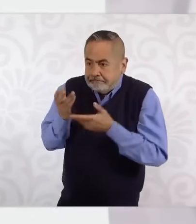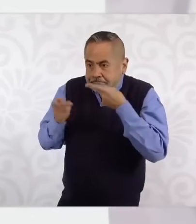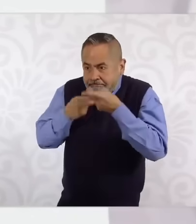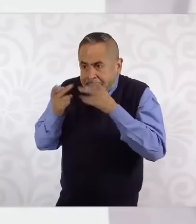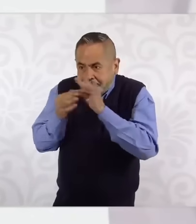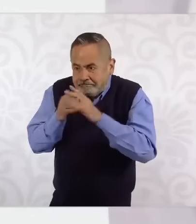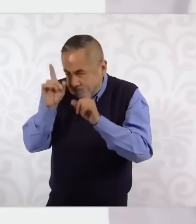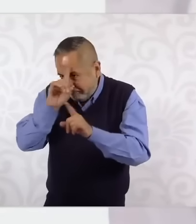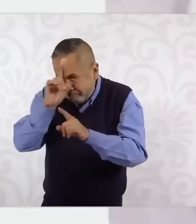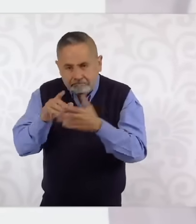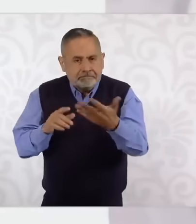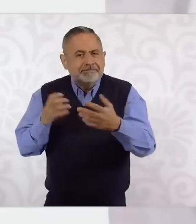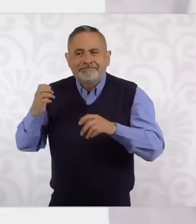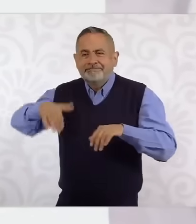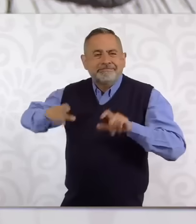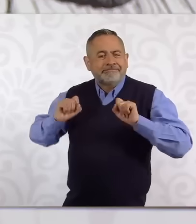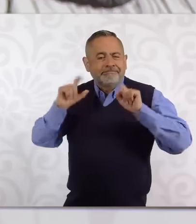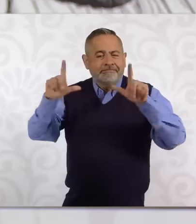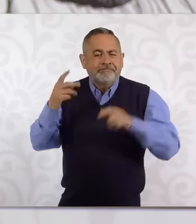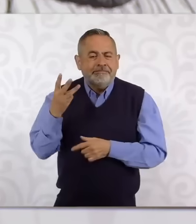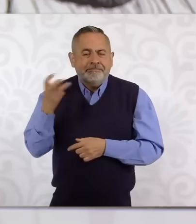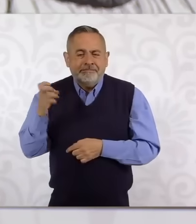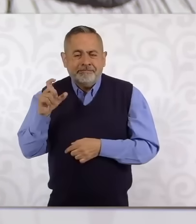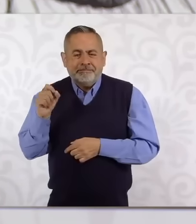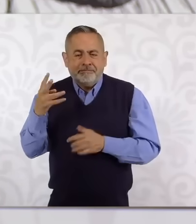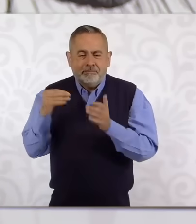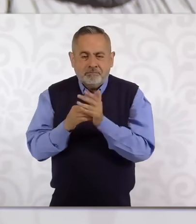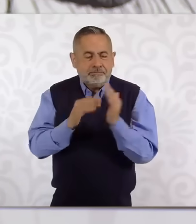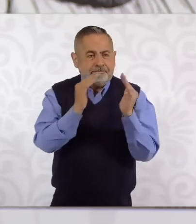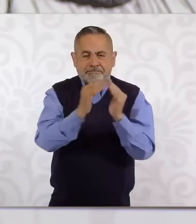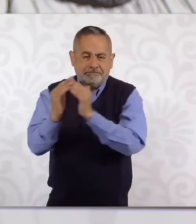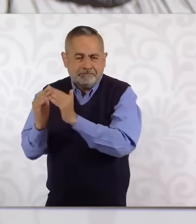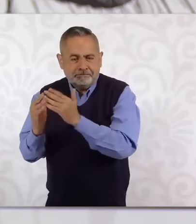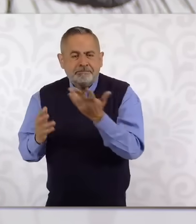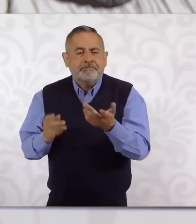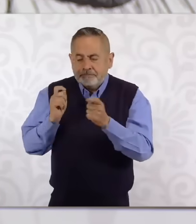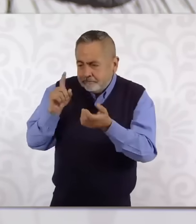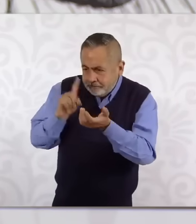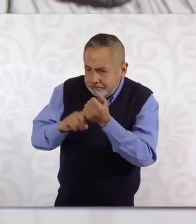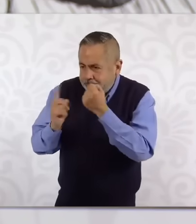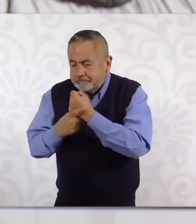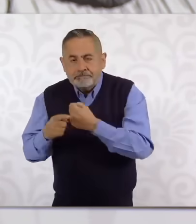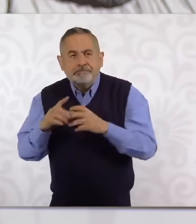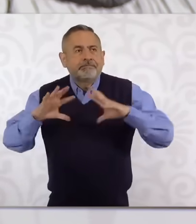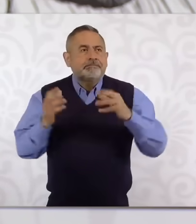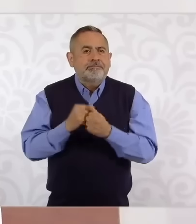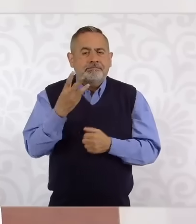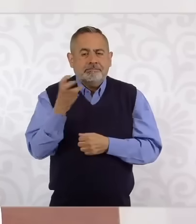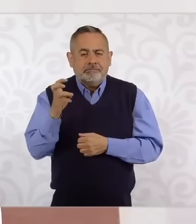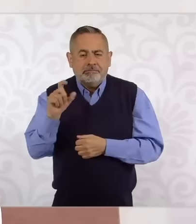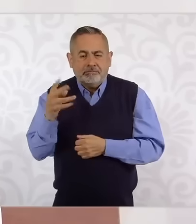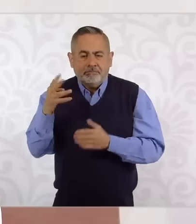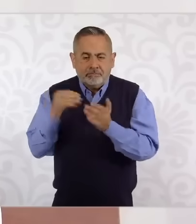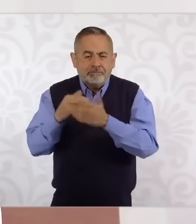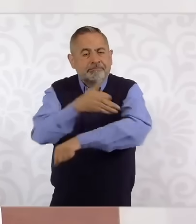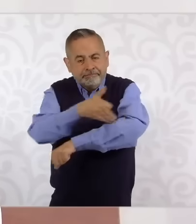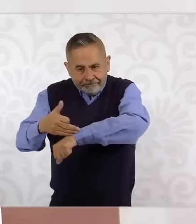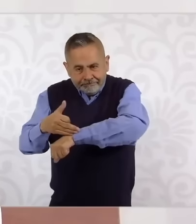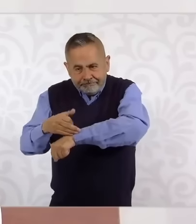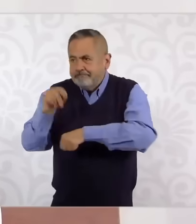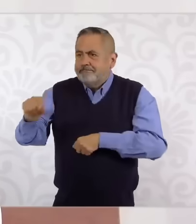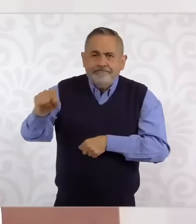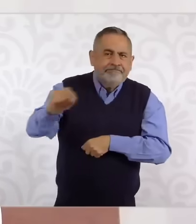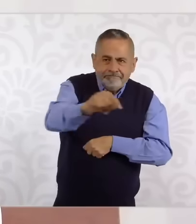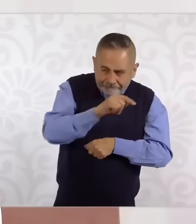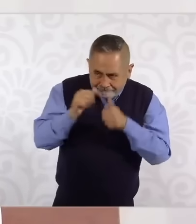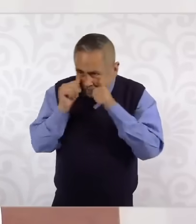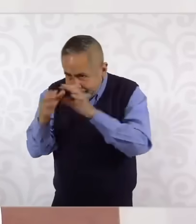de las 324,000 casas, pues es que se atendido a 324,000 familias en las colonias de los municipios